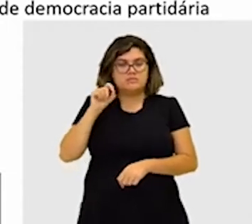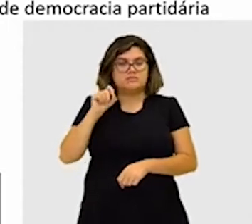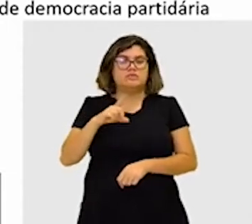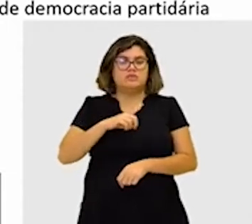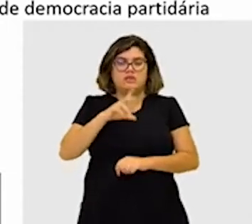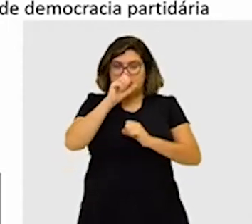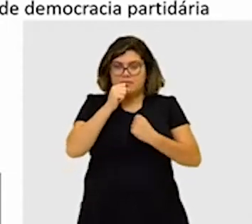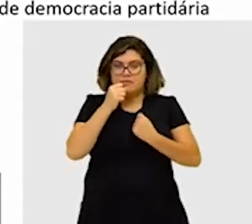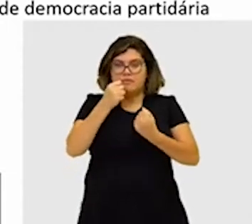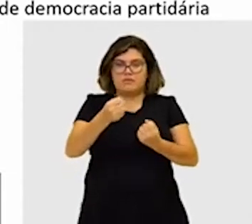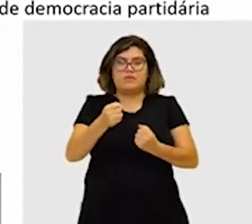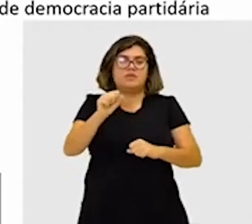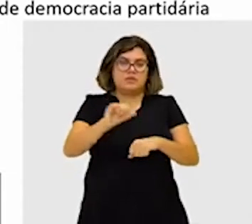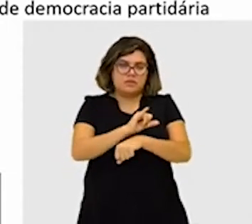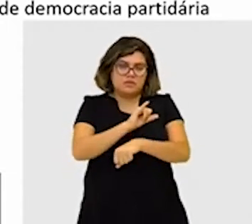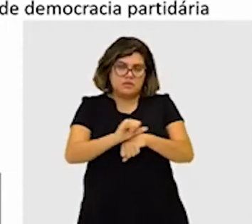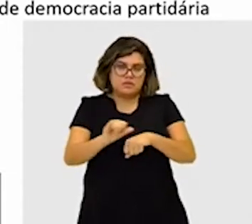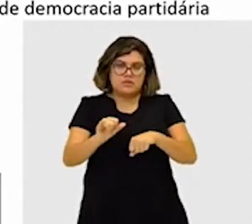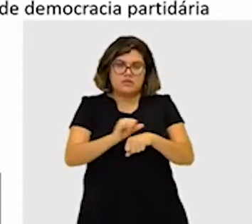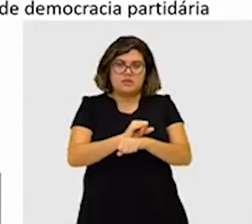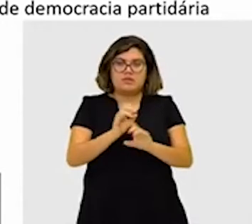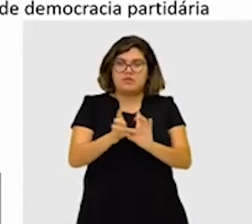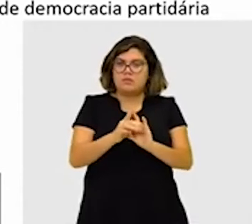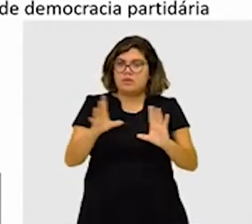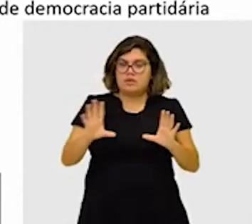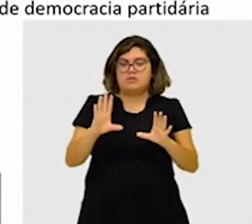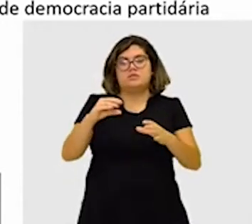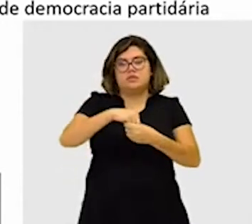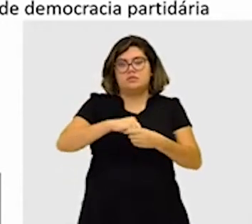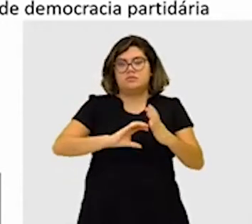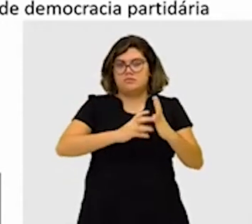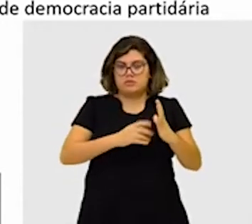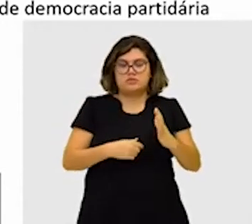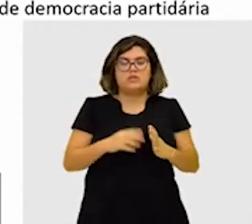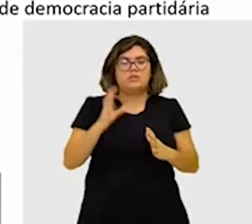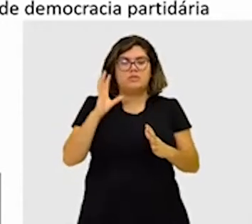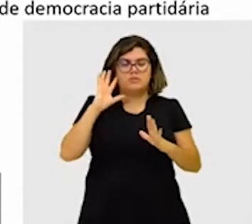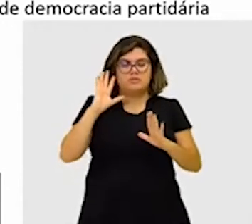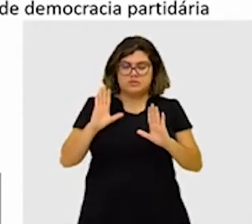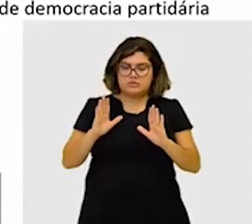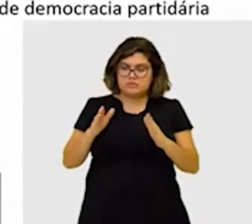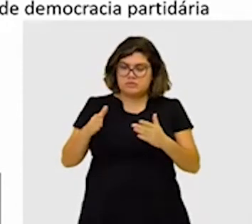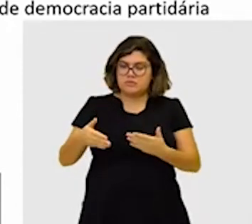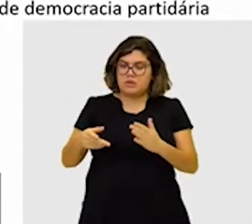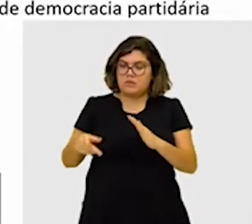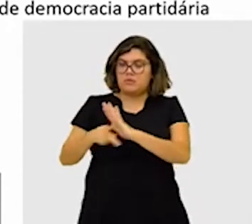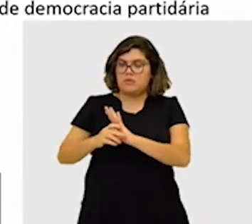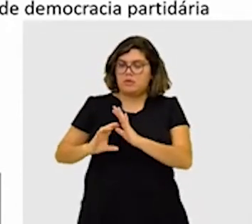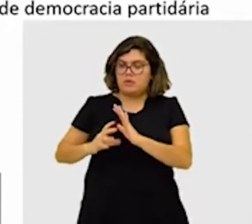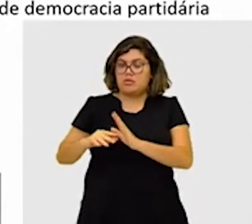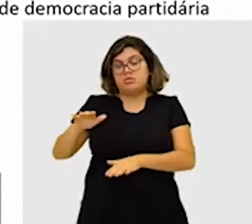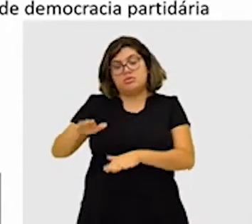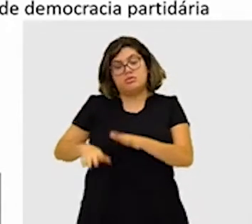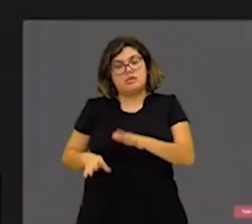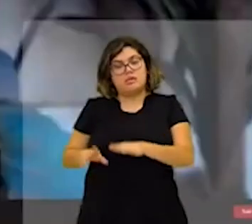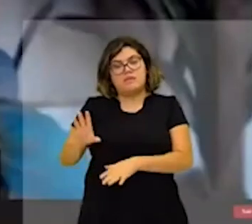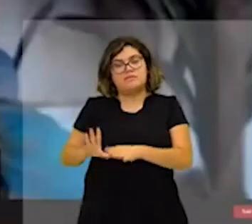de democracia partidária penso que no seio dos próprios partidos políticos Talvez esteja É não